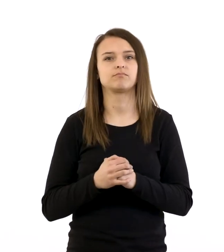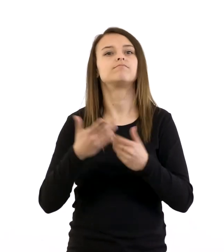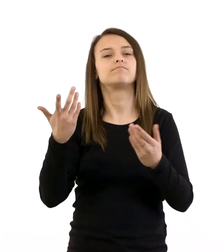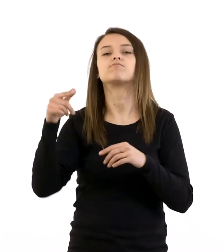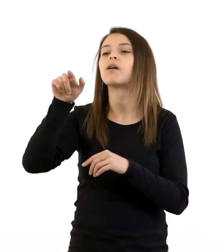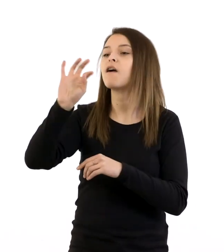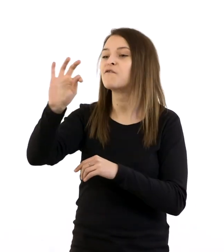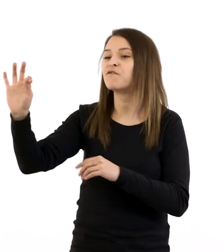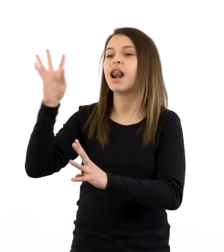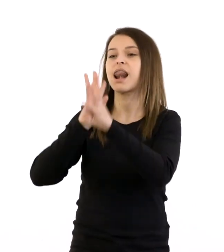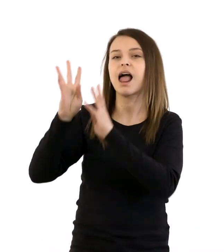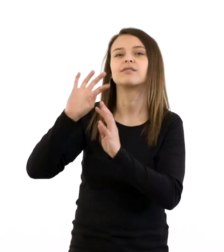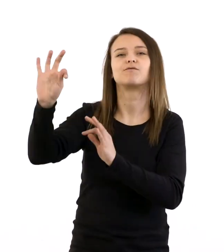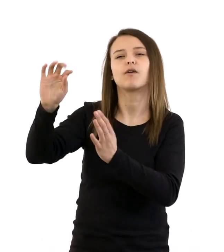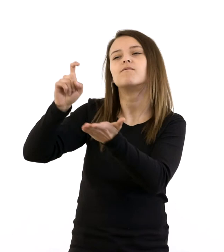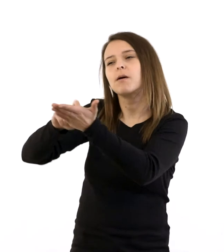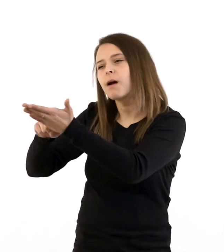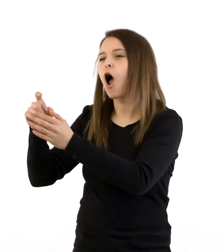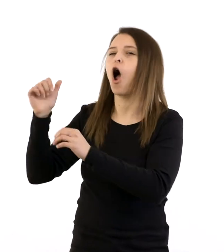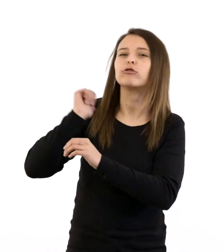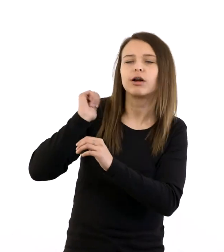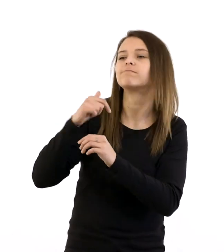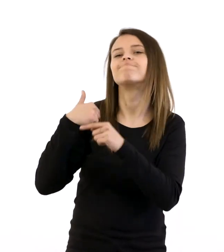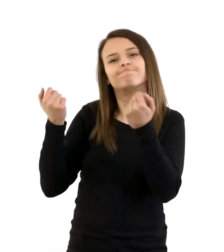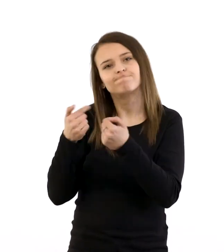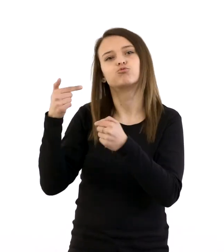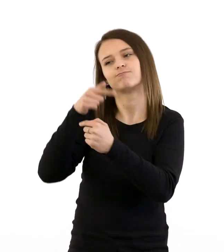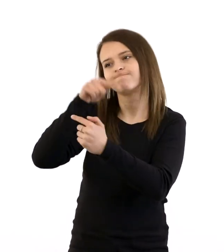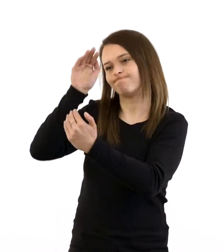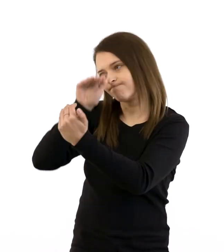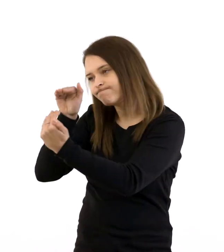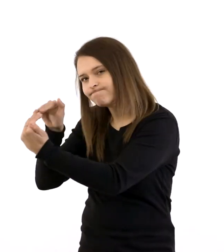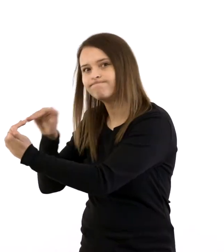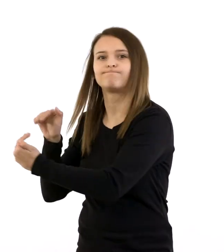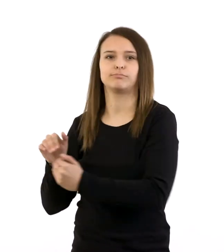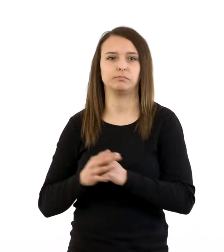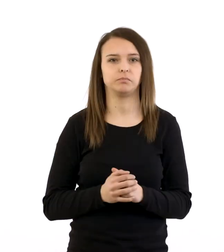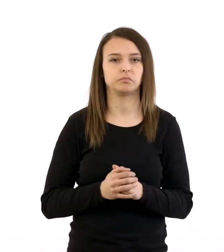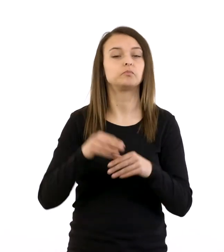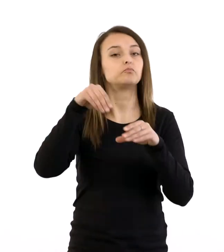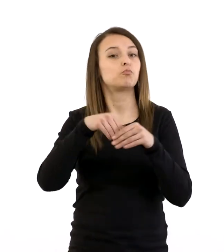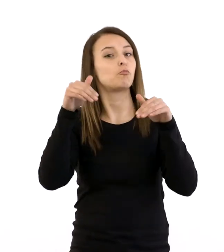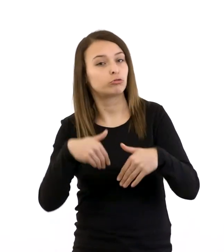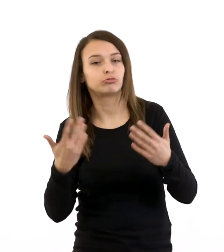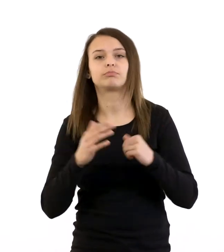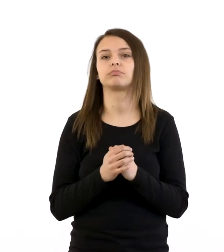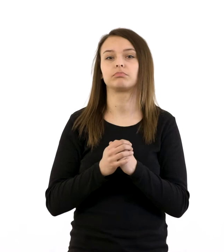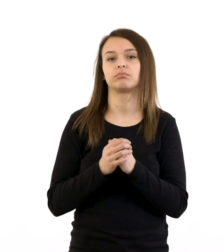Muszą odpowiadać oczekiwaniom naszych klientów. Mogą być to: